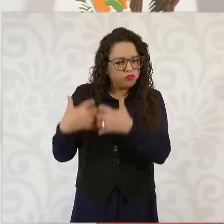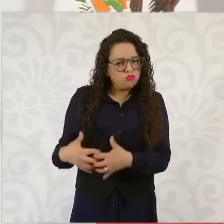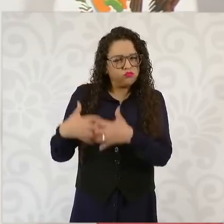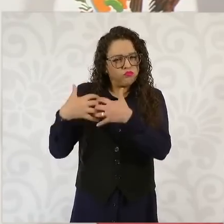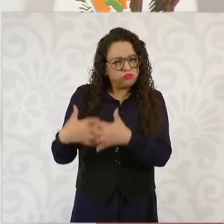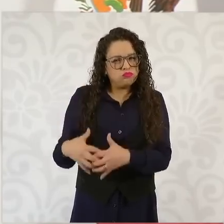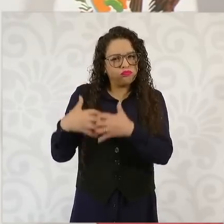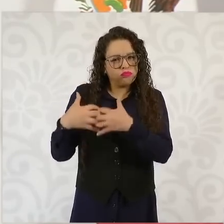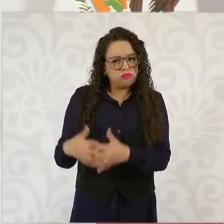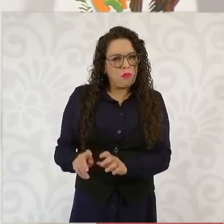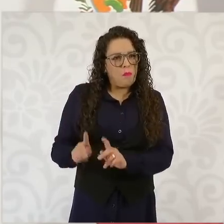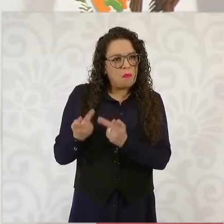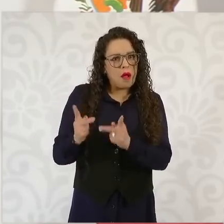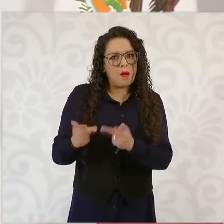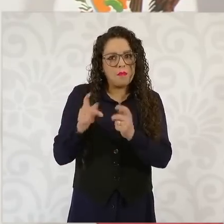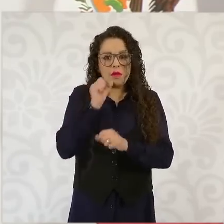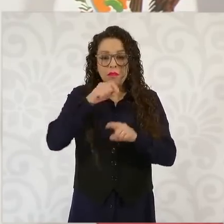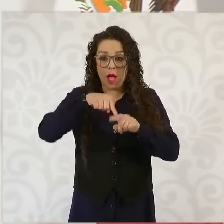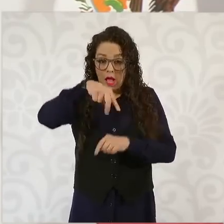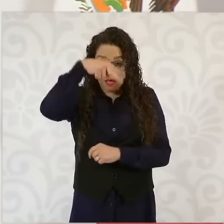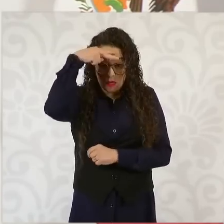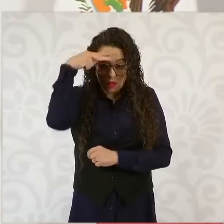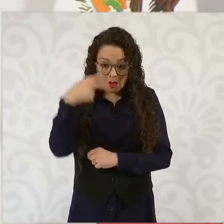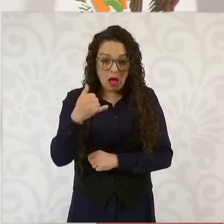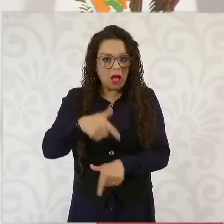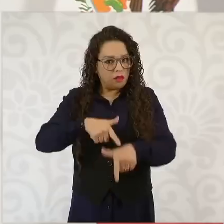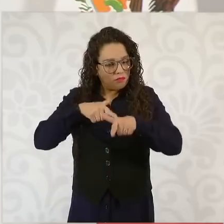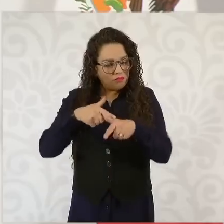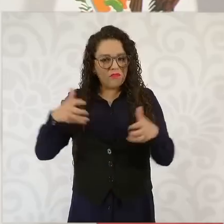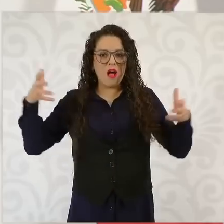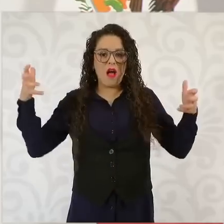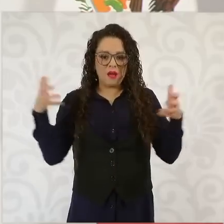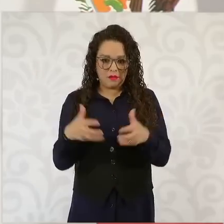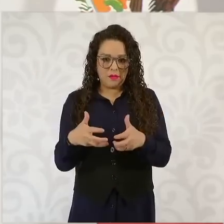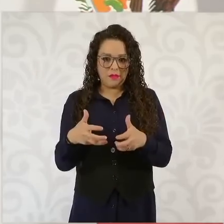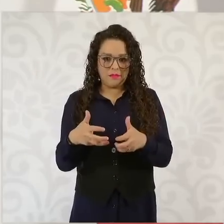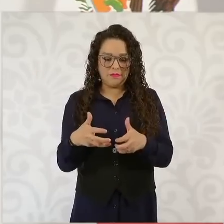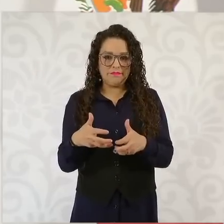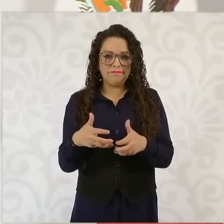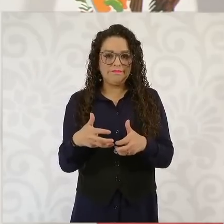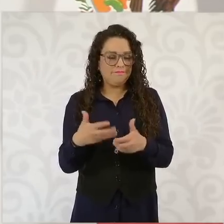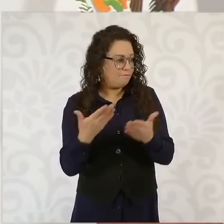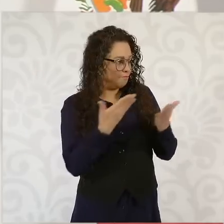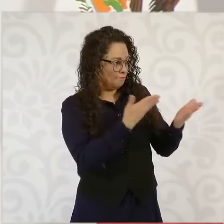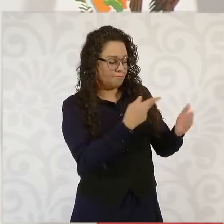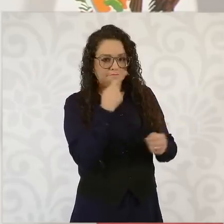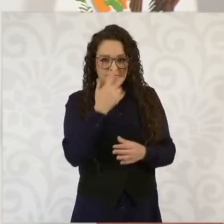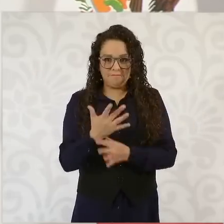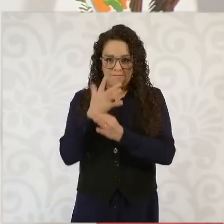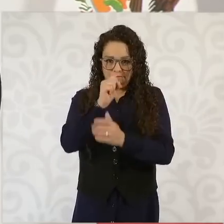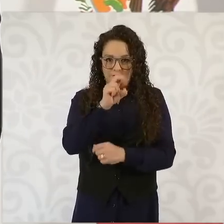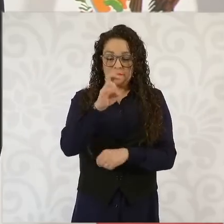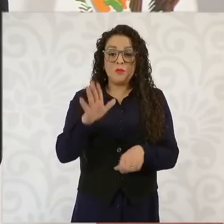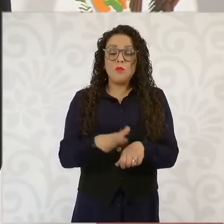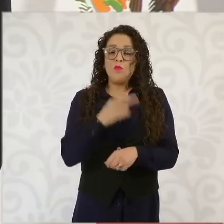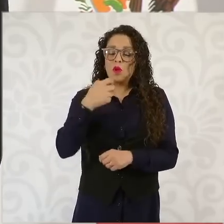con y sin ar como bien lo dice el secretario por eso me enorgullece anunciar que entre el 2025 y